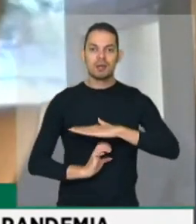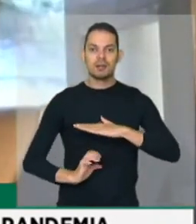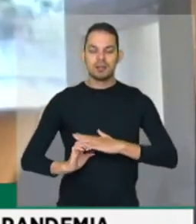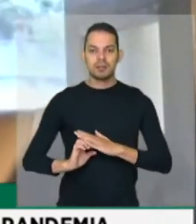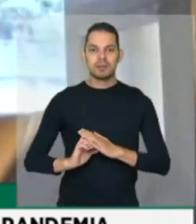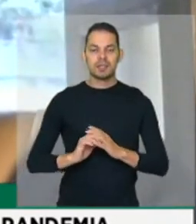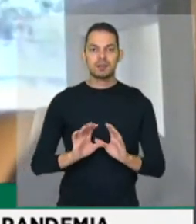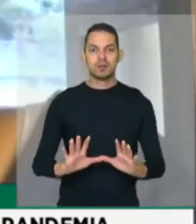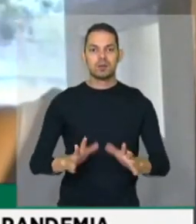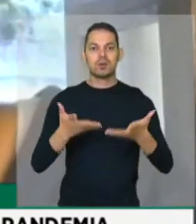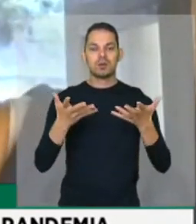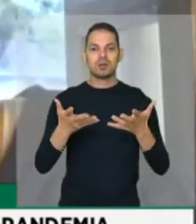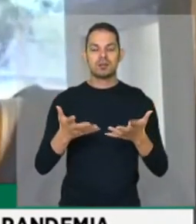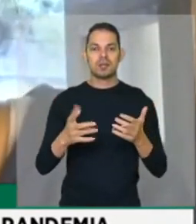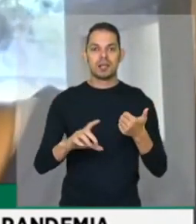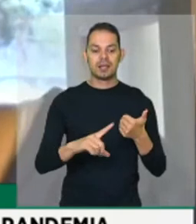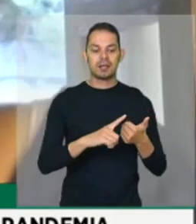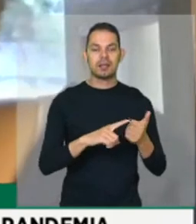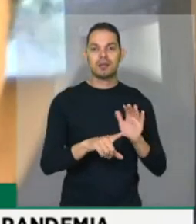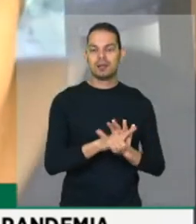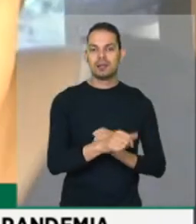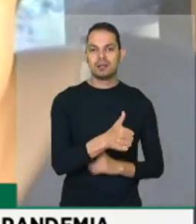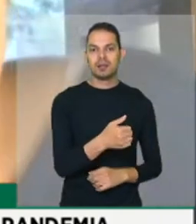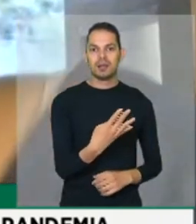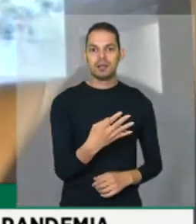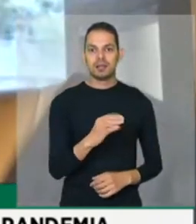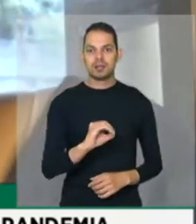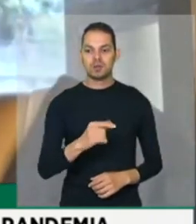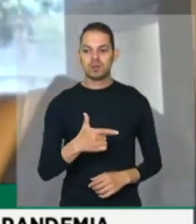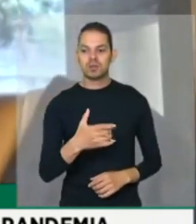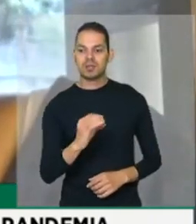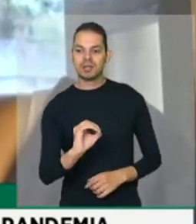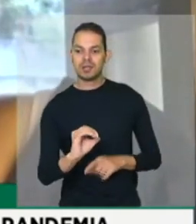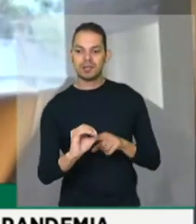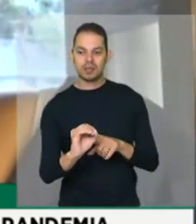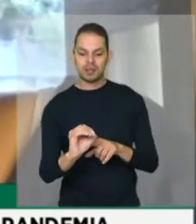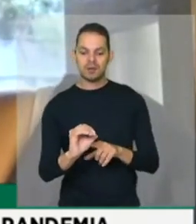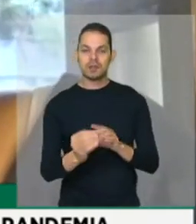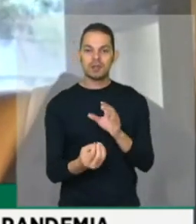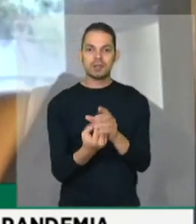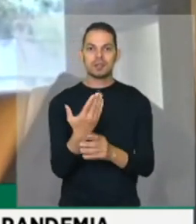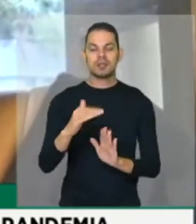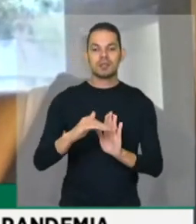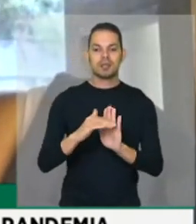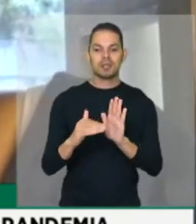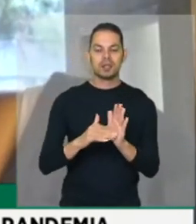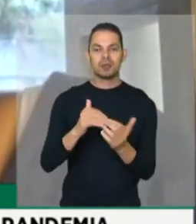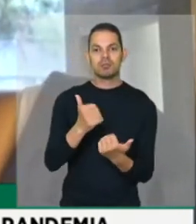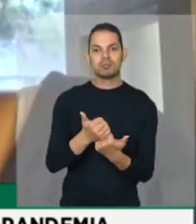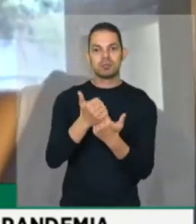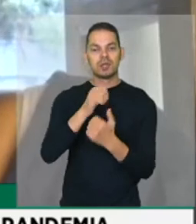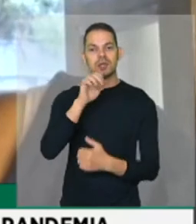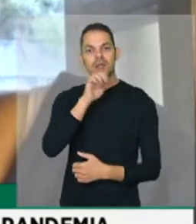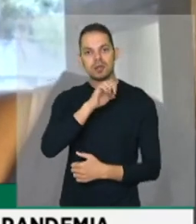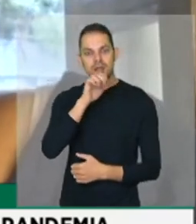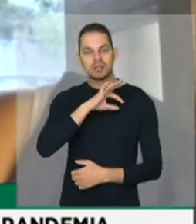EVENTO É... OS EFEITOS DA LEI 14020 É... QUE INSTITUI O PROGRAMA EMERGENCIAL DE MANUTENÇÃO DO EMPREGO E